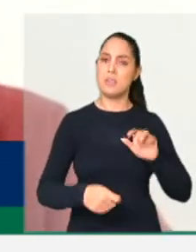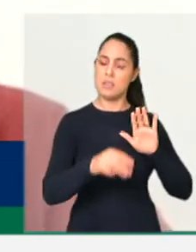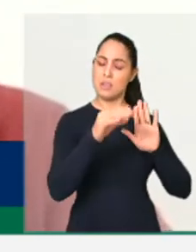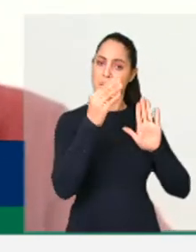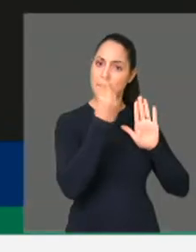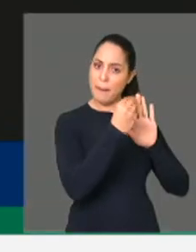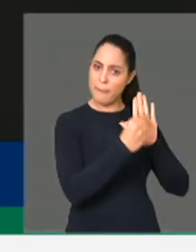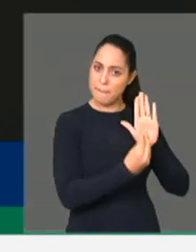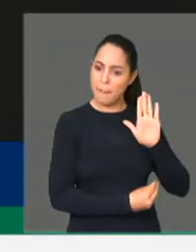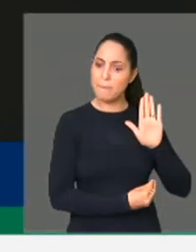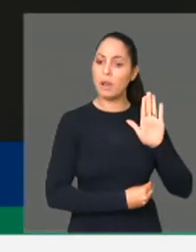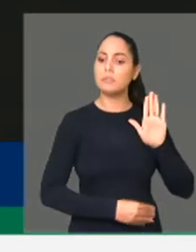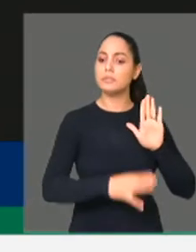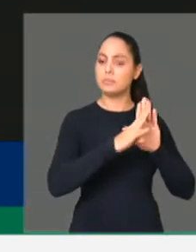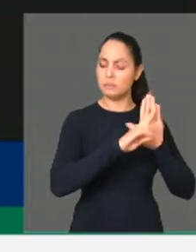E EDUCAÇÃO TRIBUTÁRIA SE A GENTE COMEÇA, EDUCAÇÃO